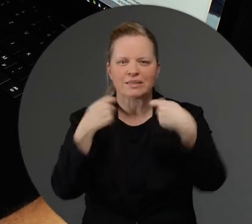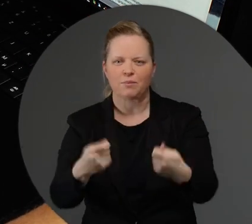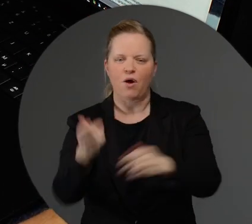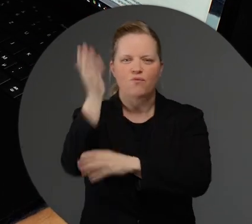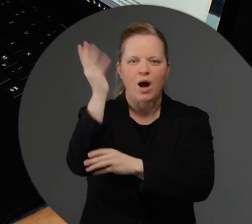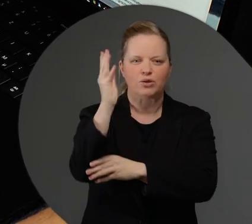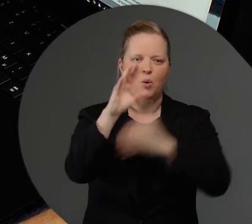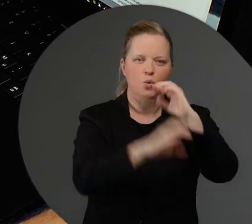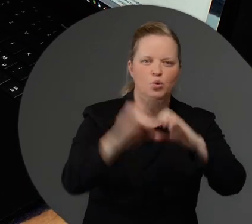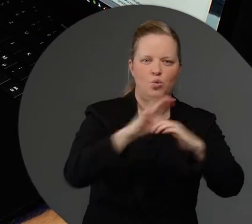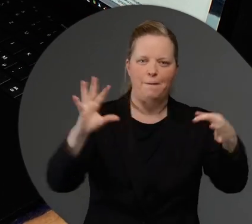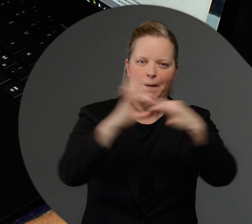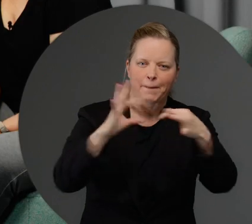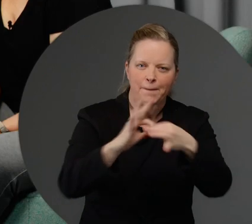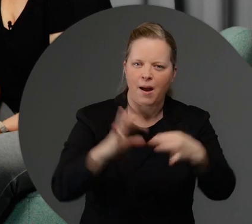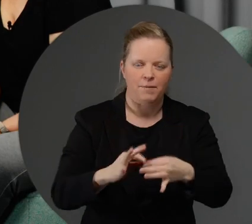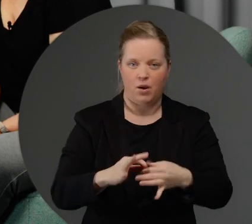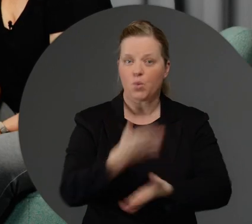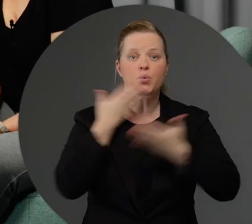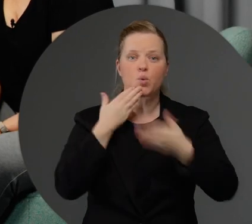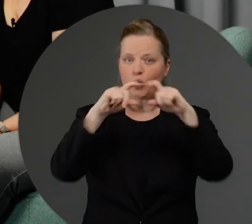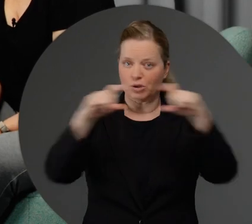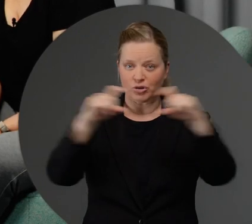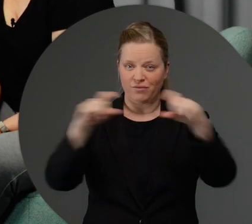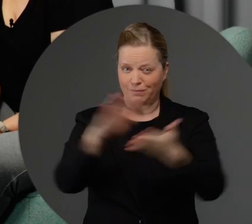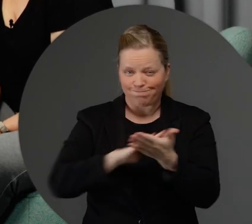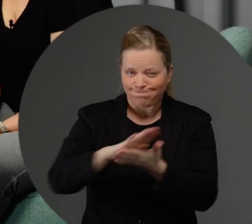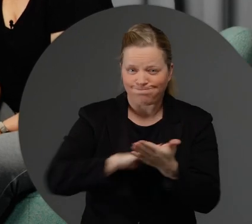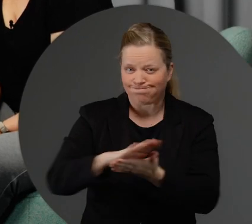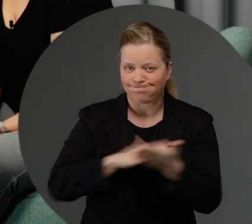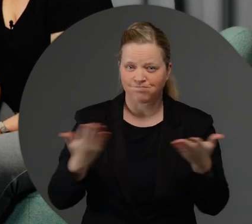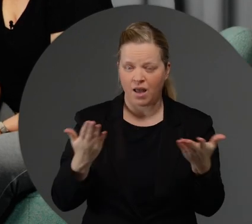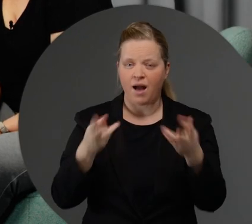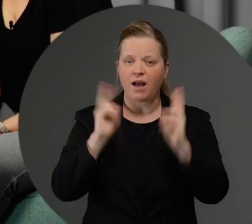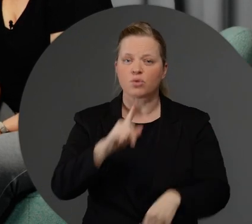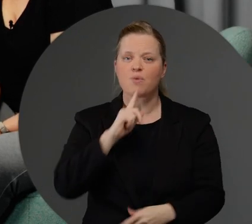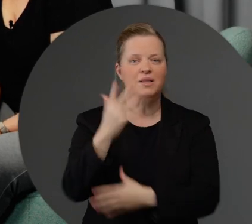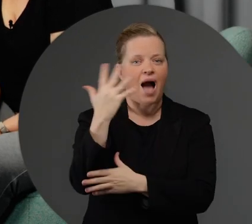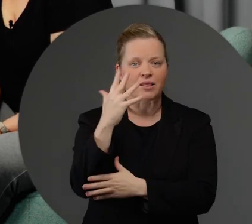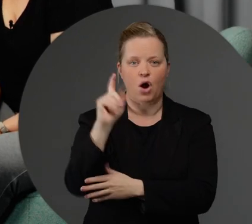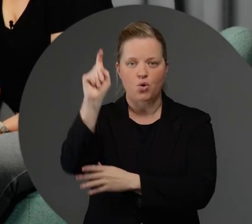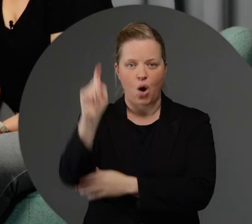Vorlesungen zu welchen Modulen gehören und so, sind überhaupt keine Überschriften, das heißt man kann wirklich nur händisch mit dem Cursor